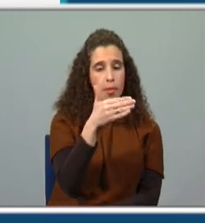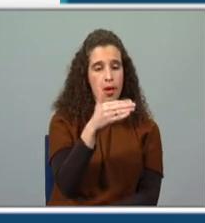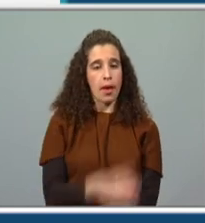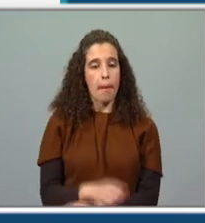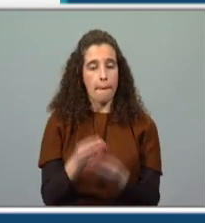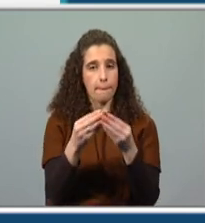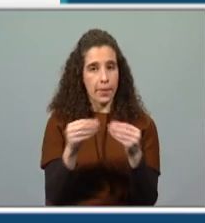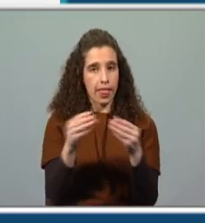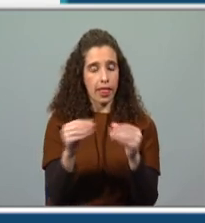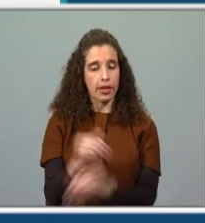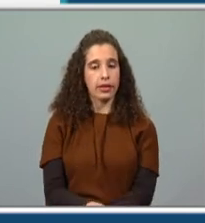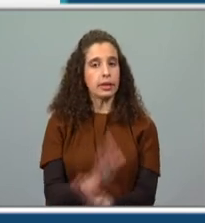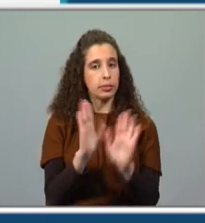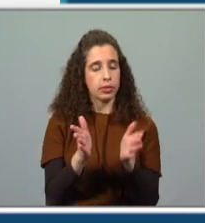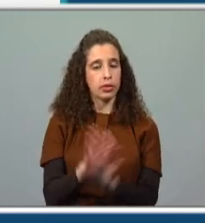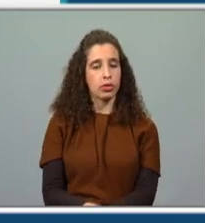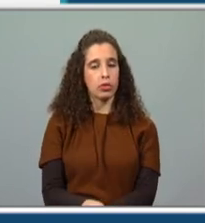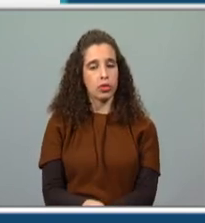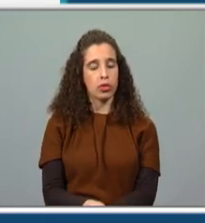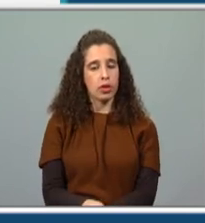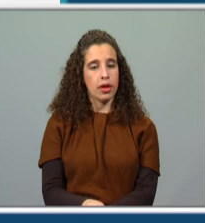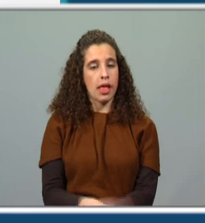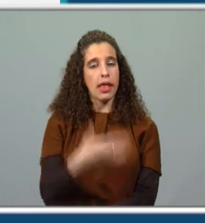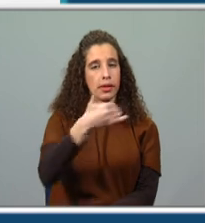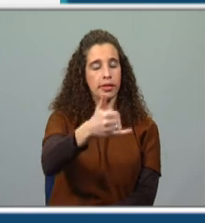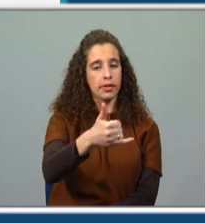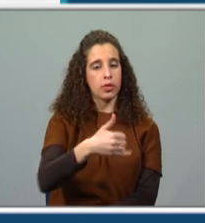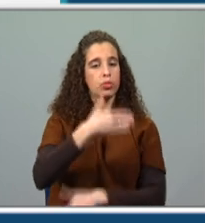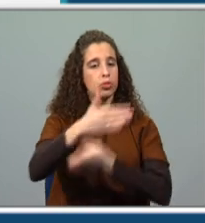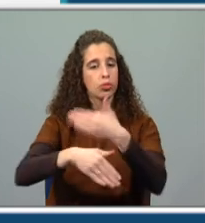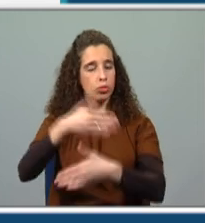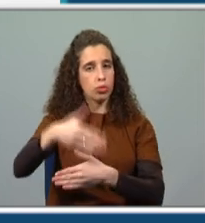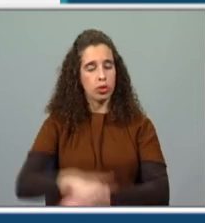material de que necessitamos e de seguida o procedimento ou seja como 我們需要的材料和遵循程序，即